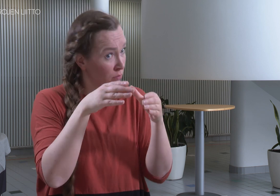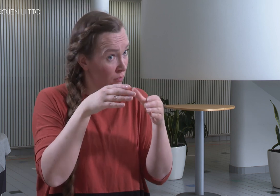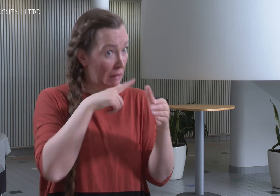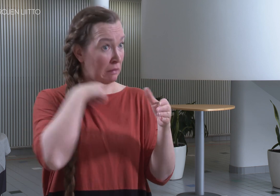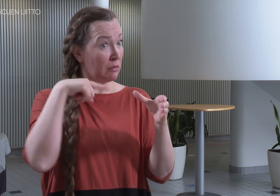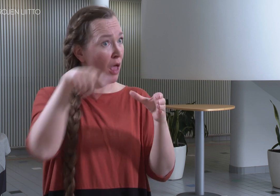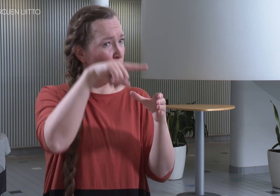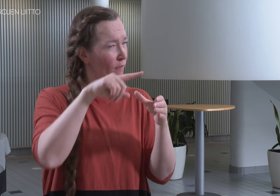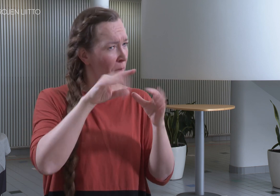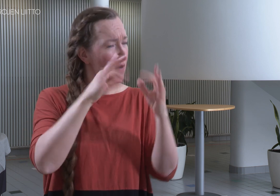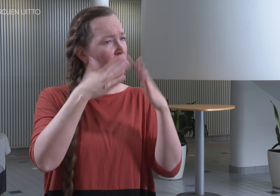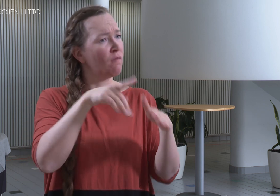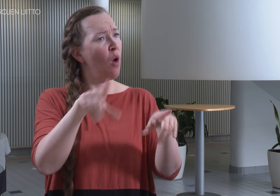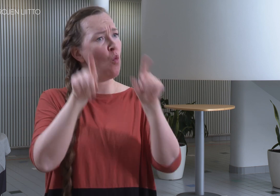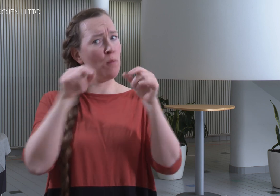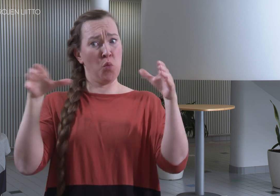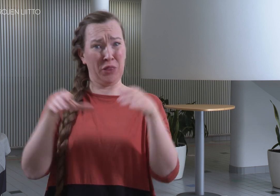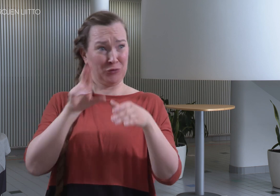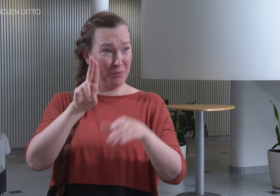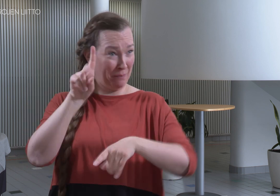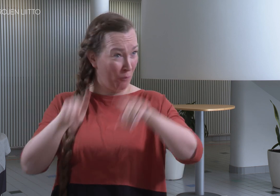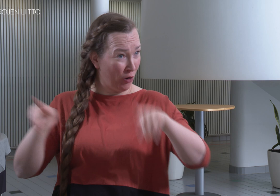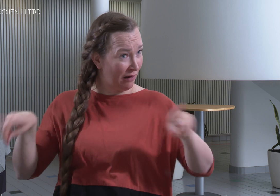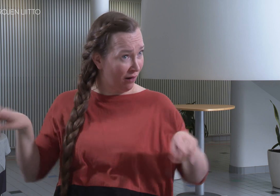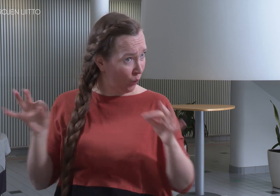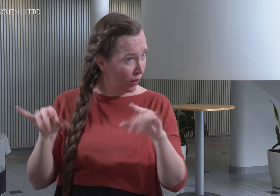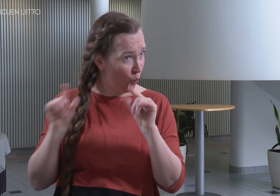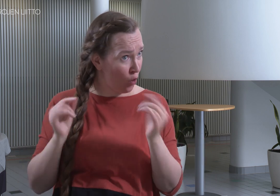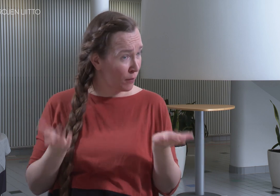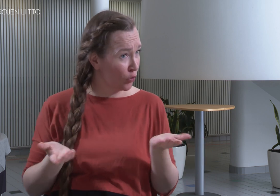Riittääkö tämä yhteisömme moninaisuuden huomioimiseen?